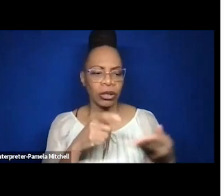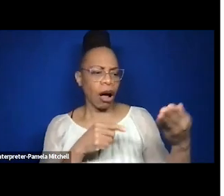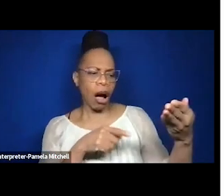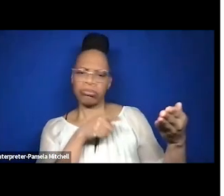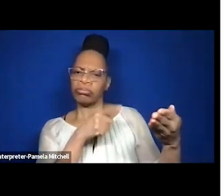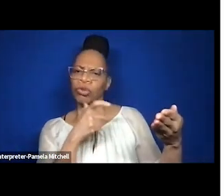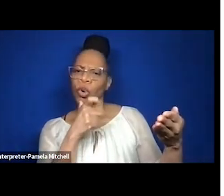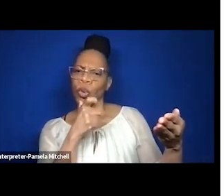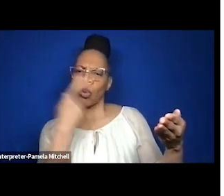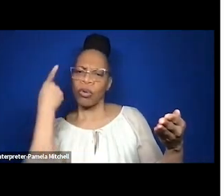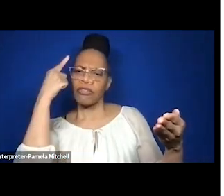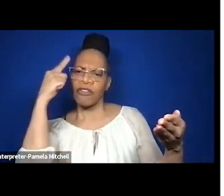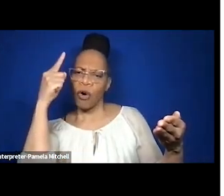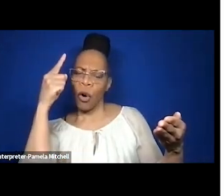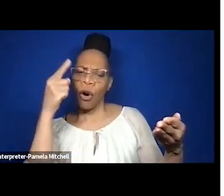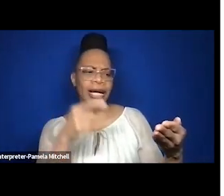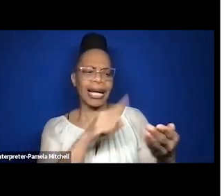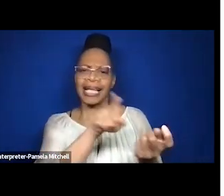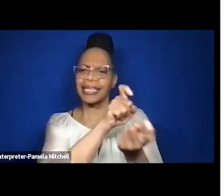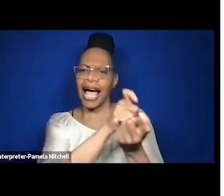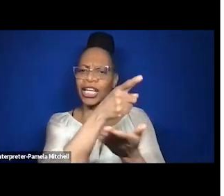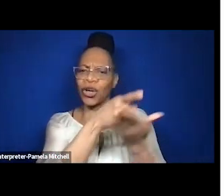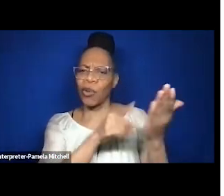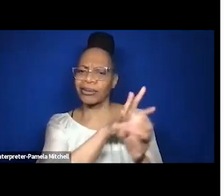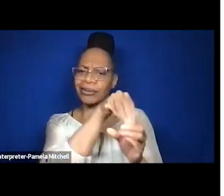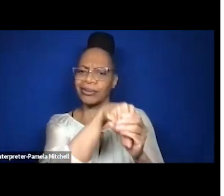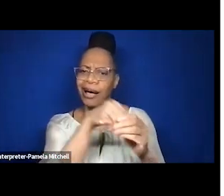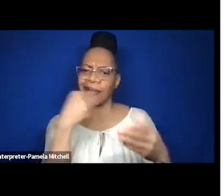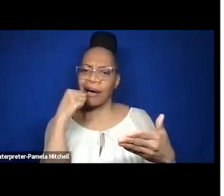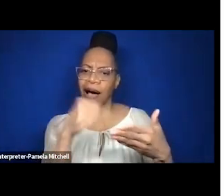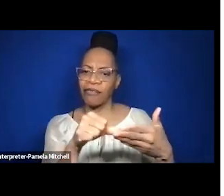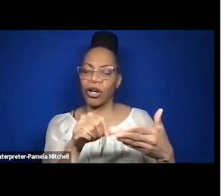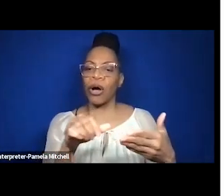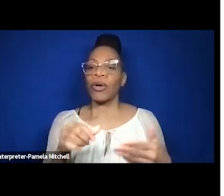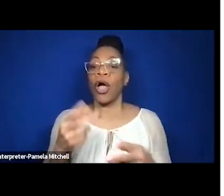qué es y todo eso, y en el peor de los casos, mi información de contacto está allí